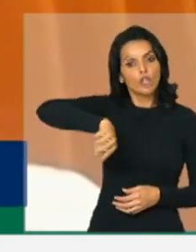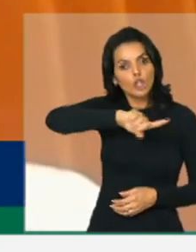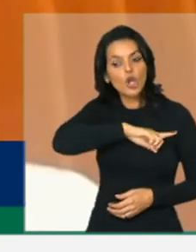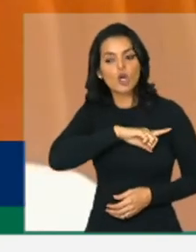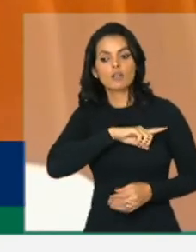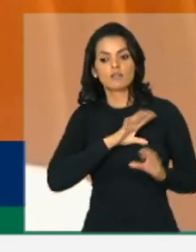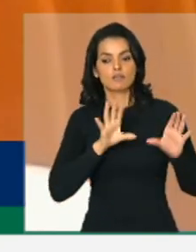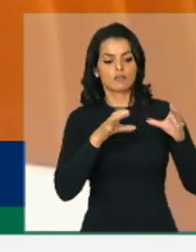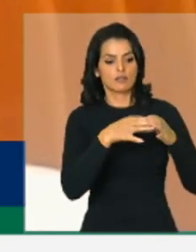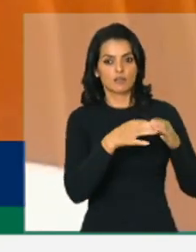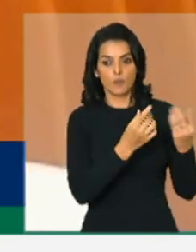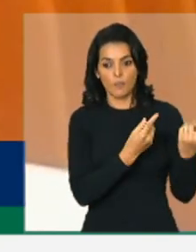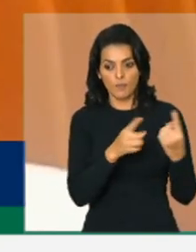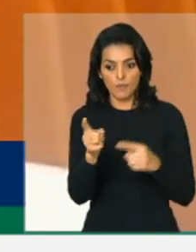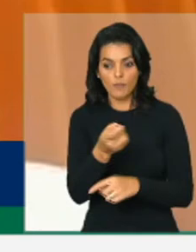FUNDOS DE INVESTIMENTO PARA